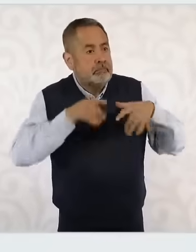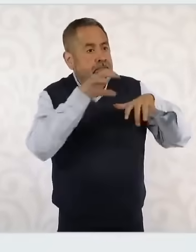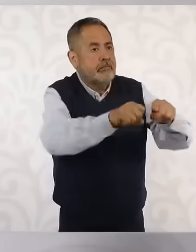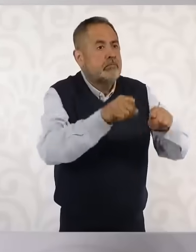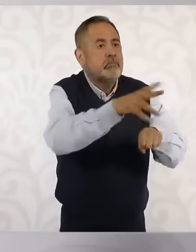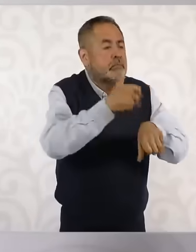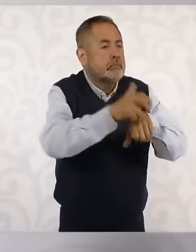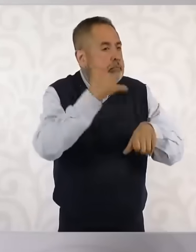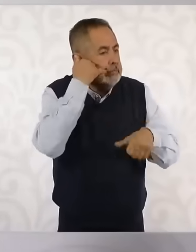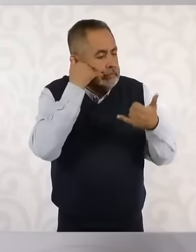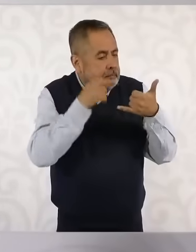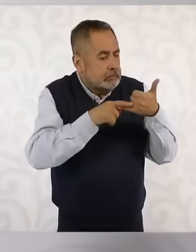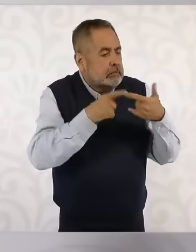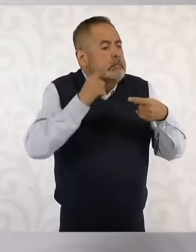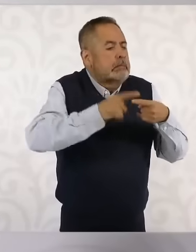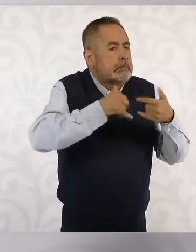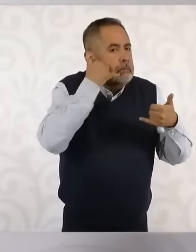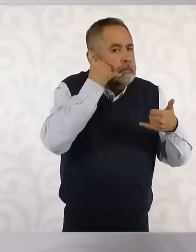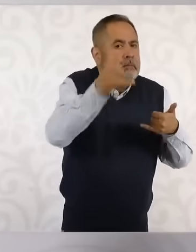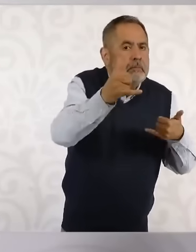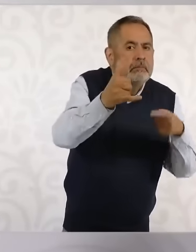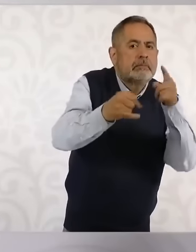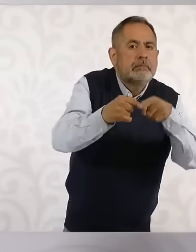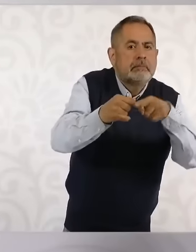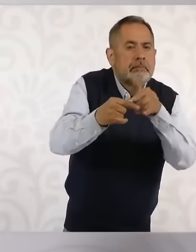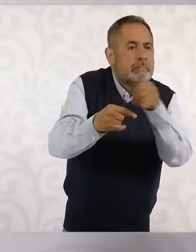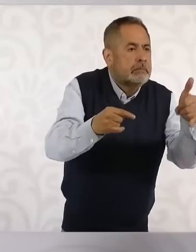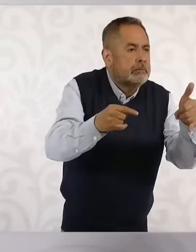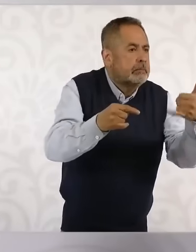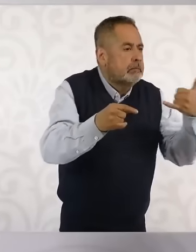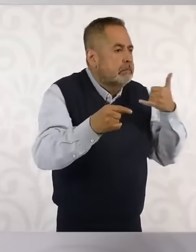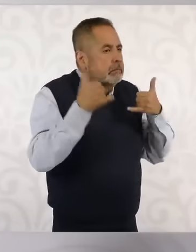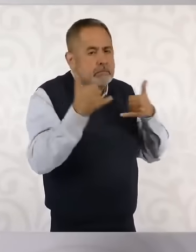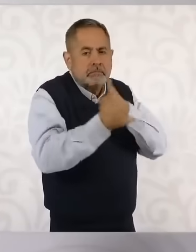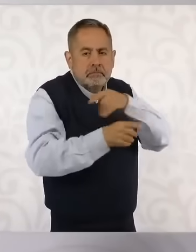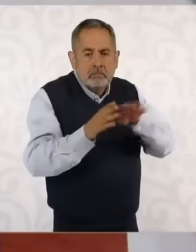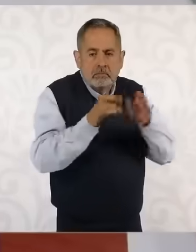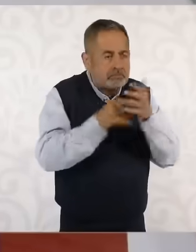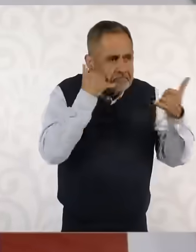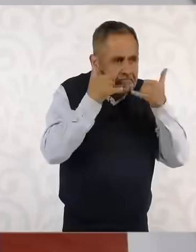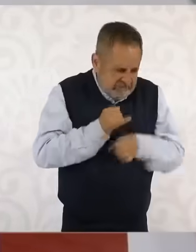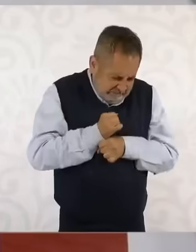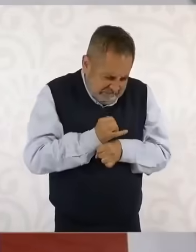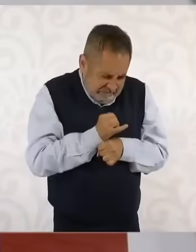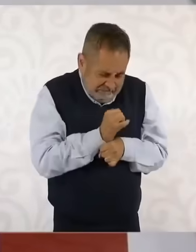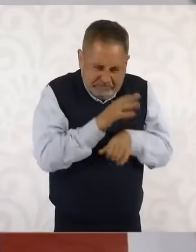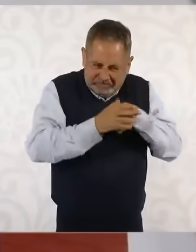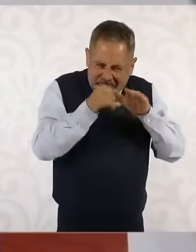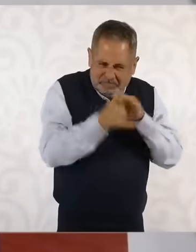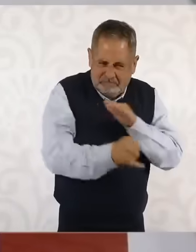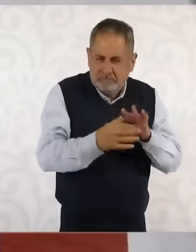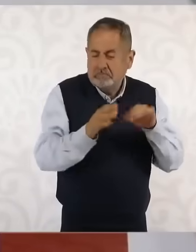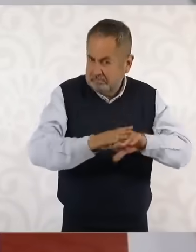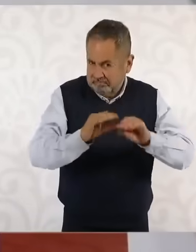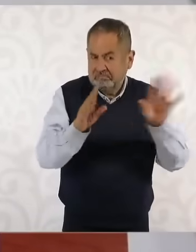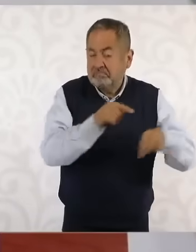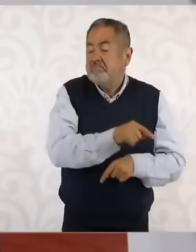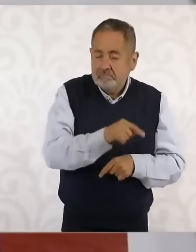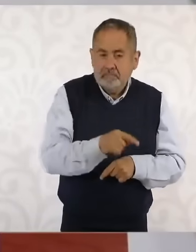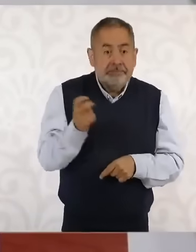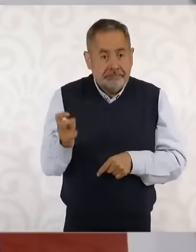se llamaron a quién y a dónde. Este esta nueva forma de investigación ha llevado a son cuántas